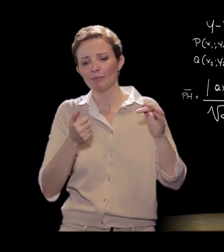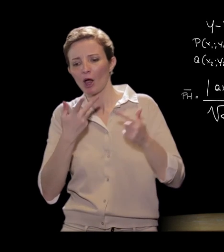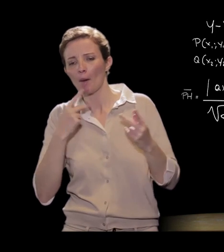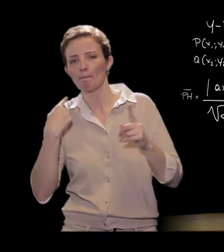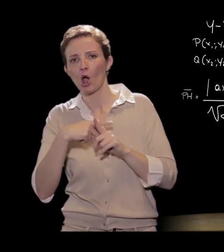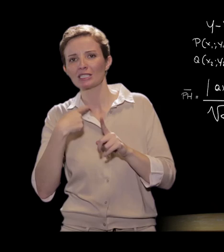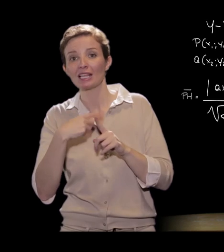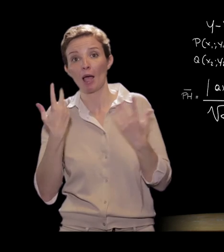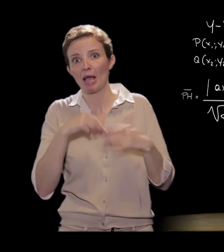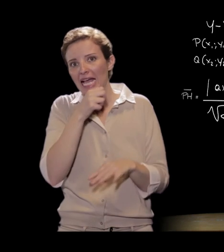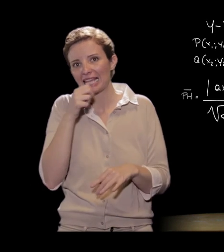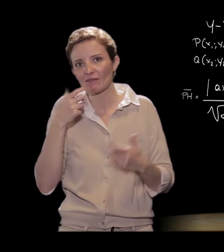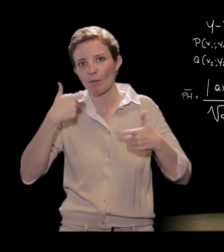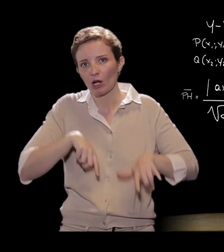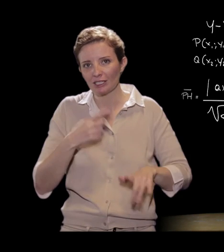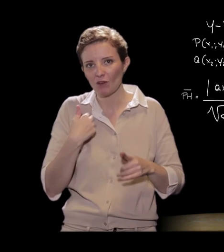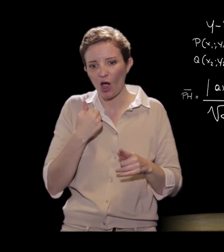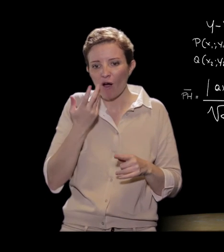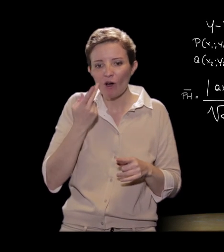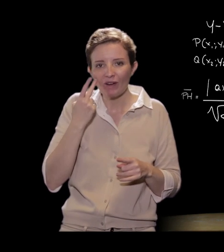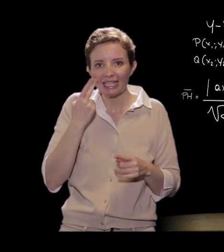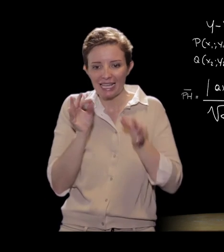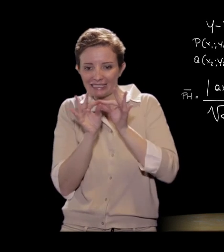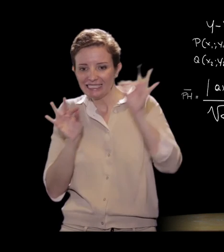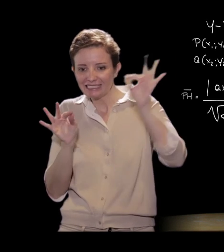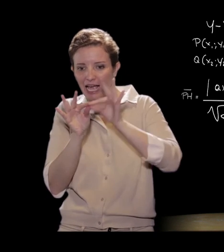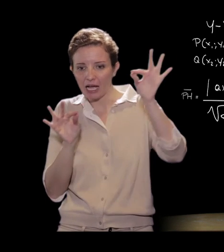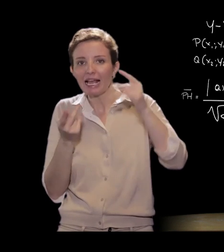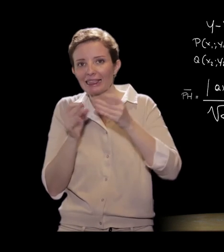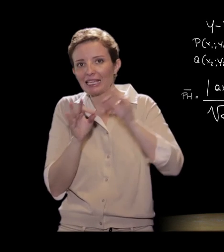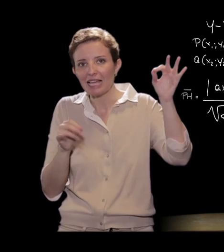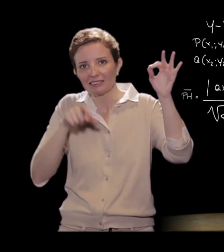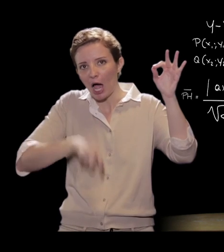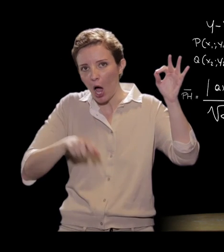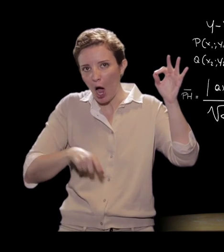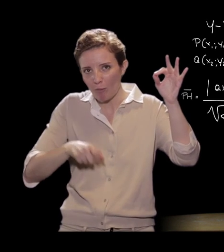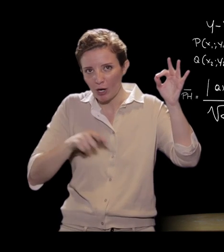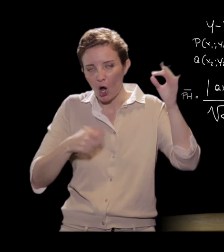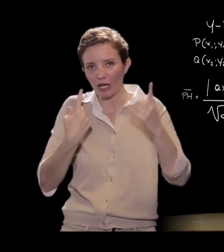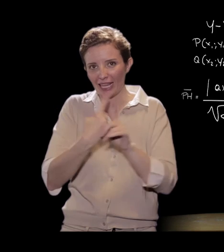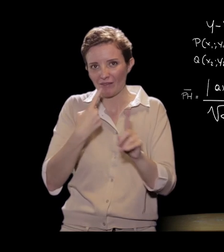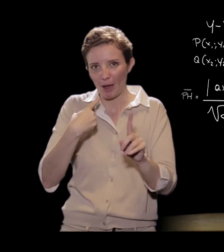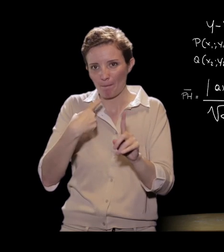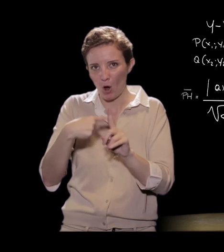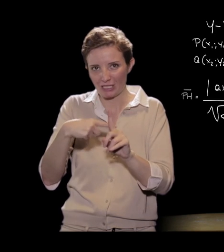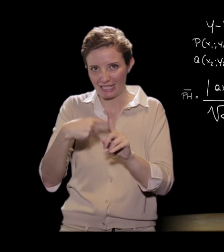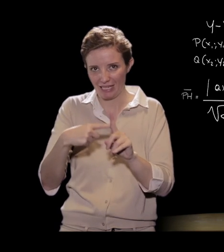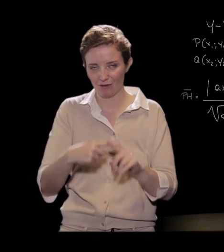cosa necessaria perché stiamo definendo un segmento che per definizione può assumere esclusivamente valori positivi.